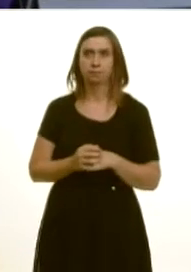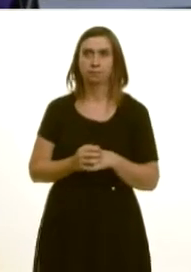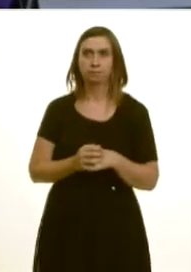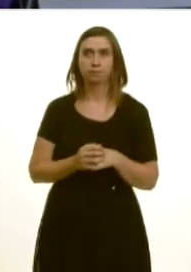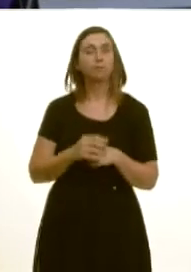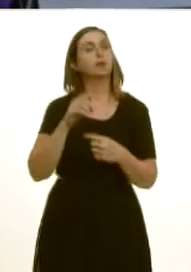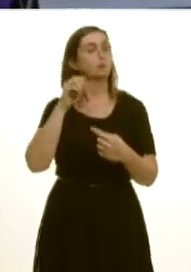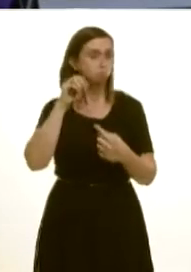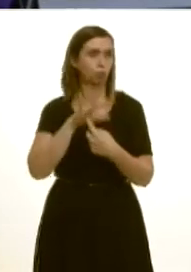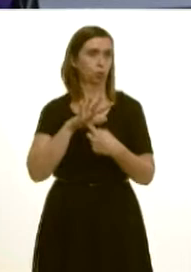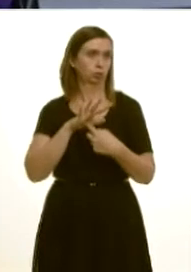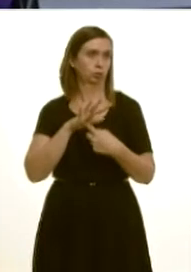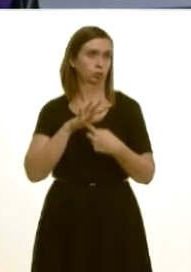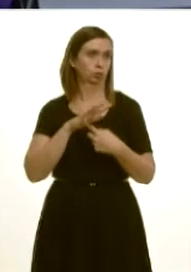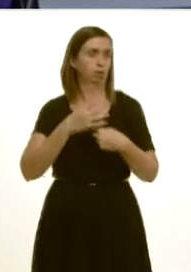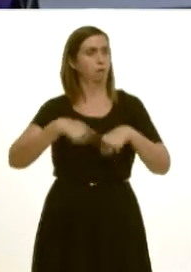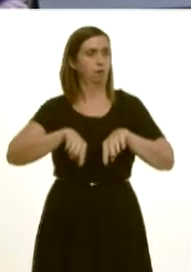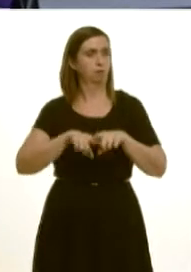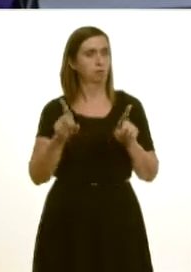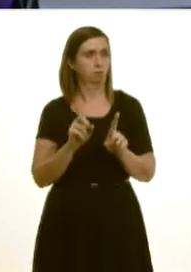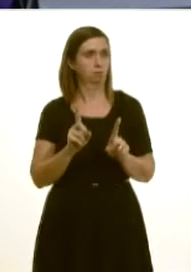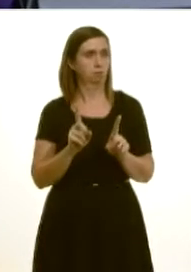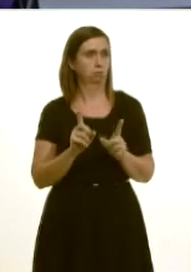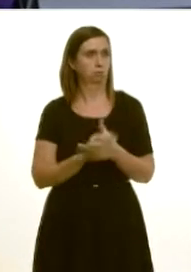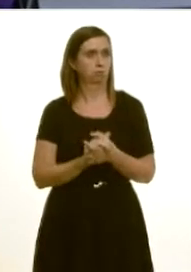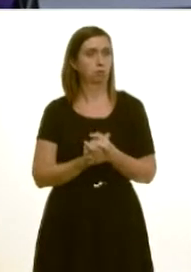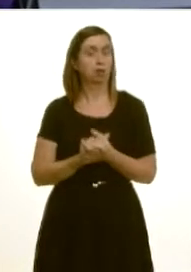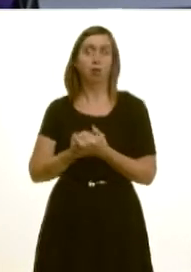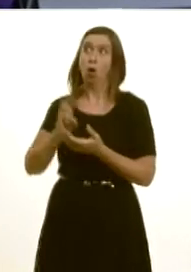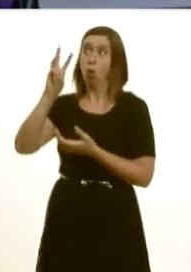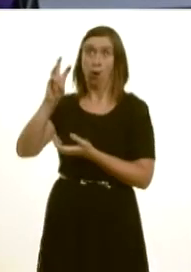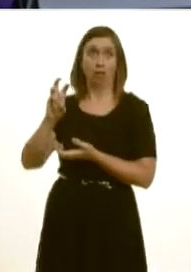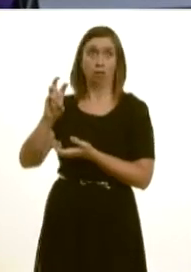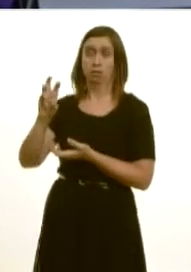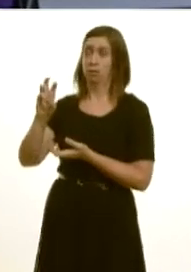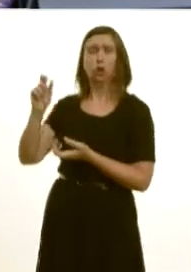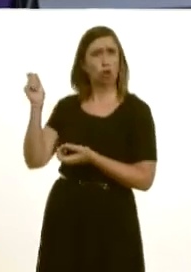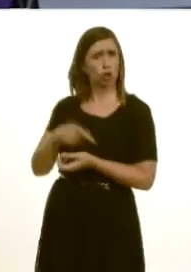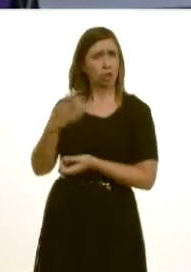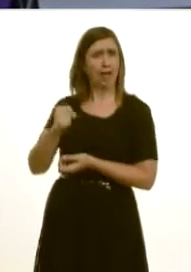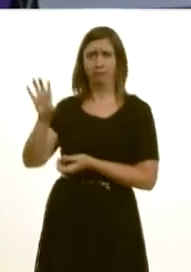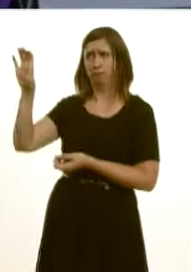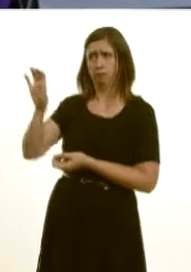yw bod yr arian y mae Cymru’n ei haeddu yn dod i Gymru ac nid yw’r ffordd y bydd